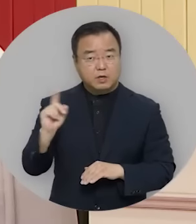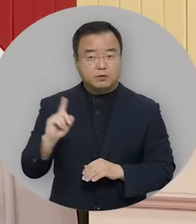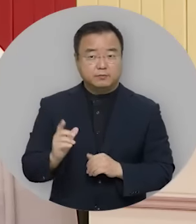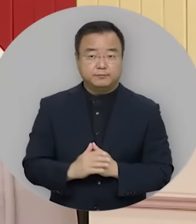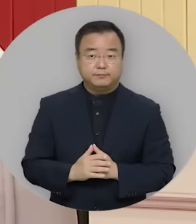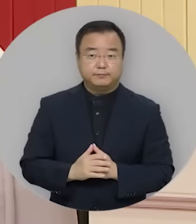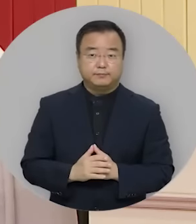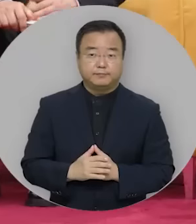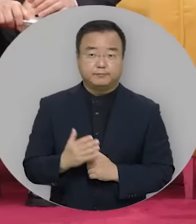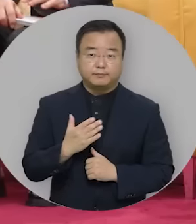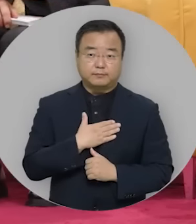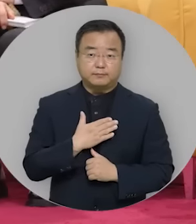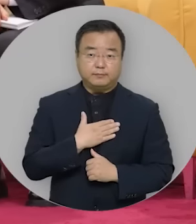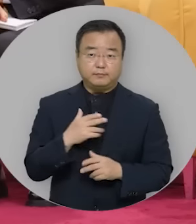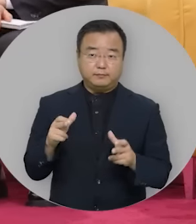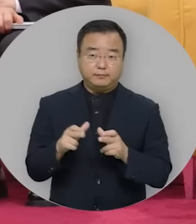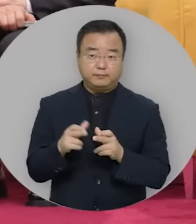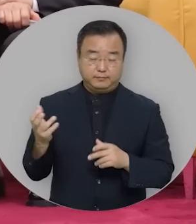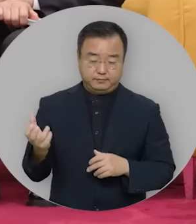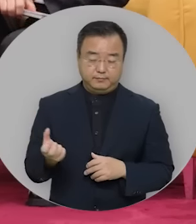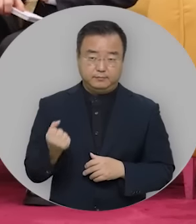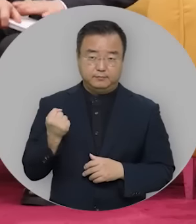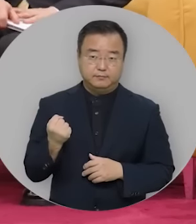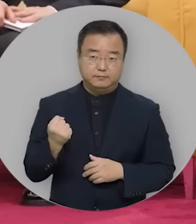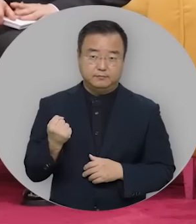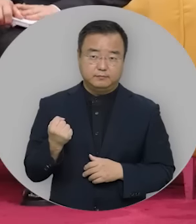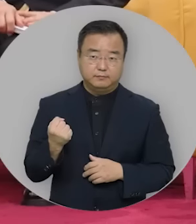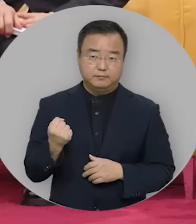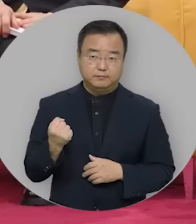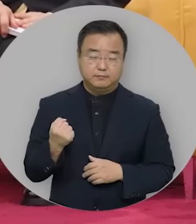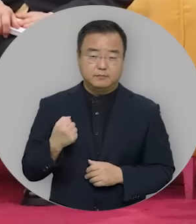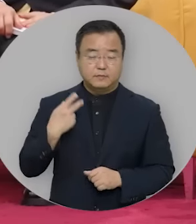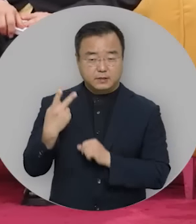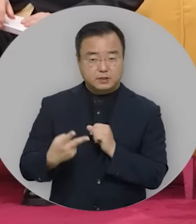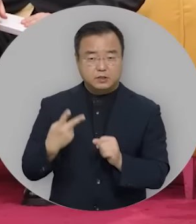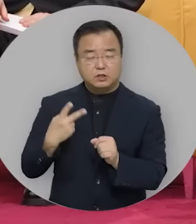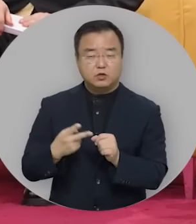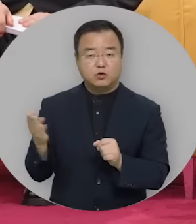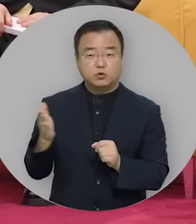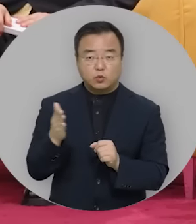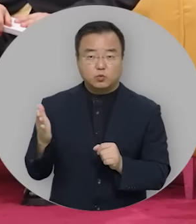제가 장애를 얻고 한 2년 정도